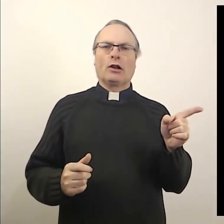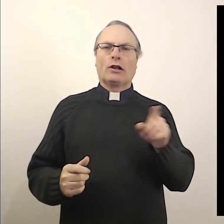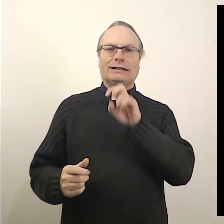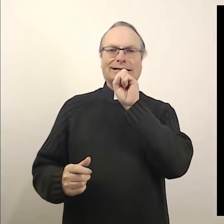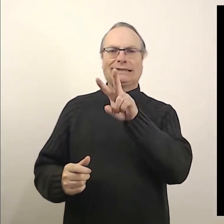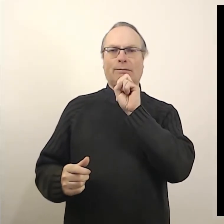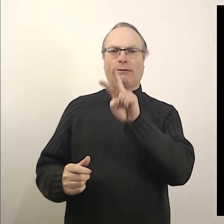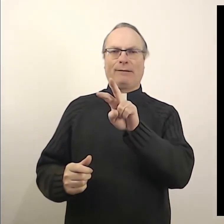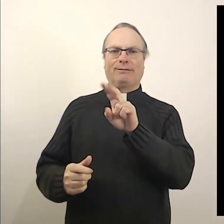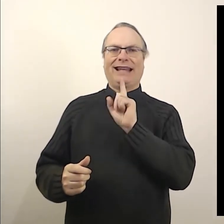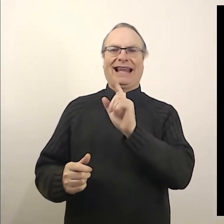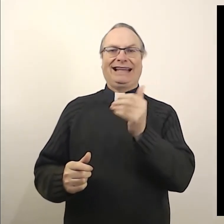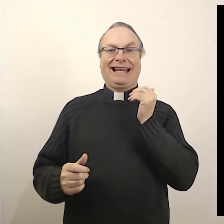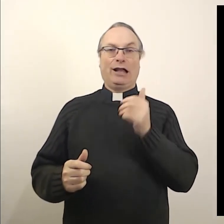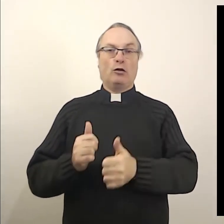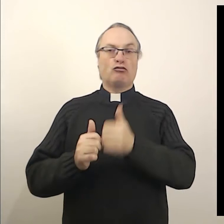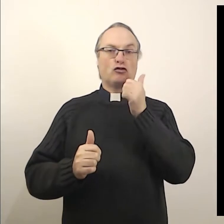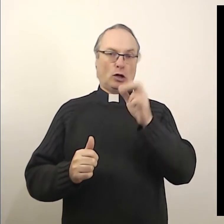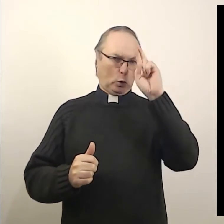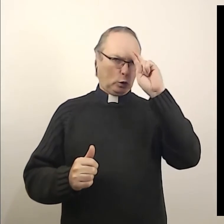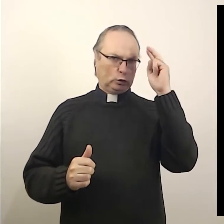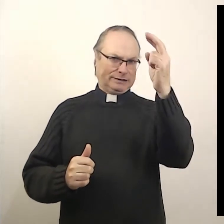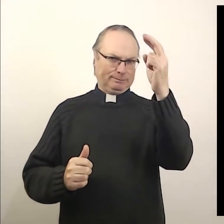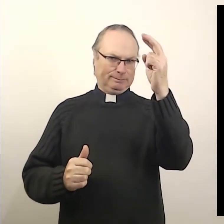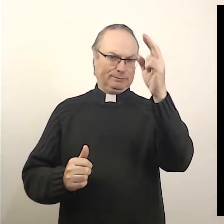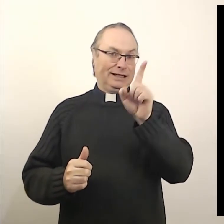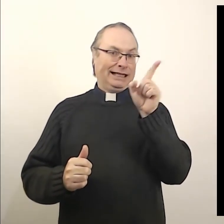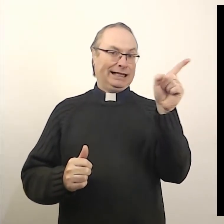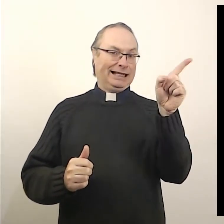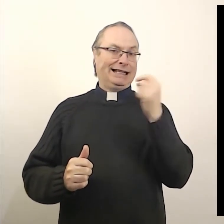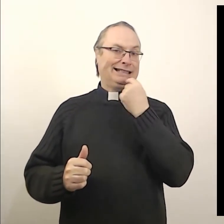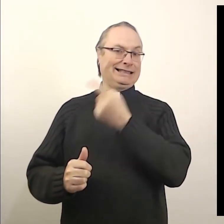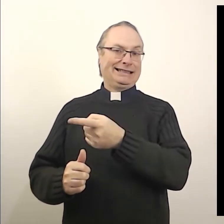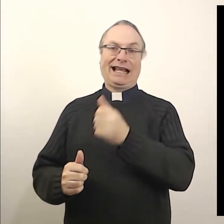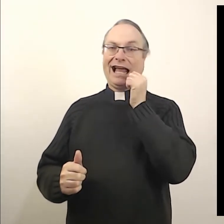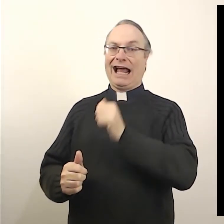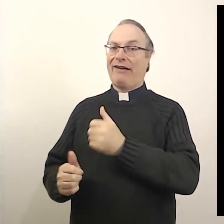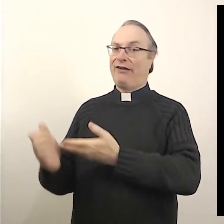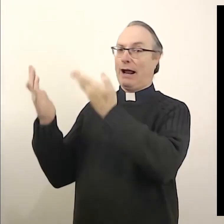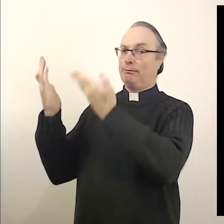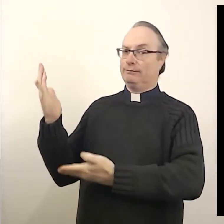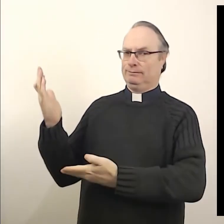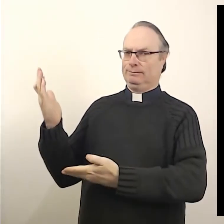Le serpent était le plus rusé. Il dit à la femme: